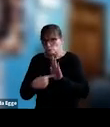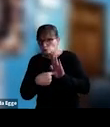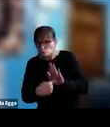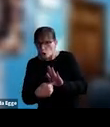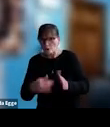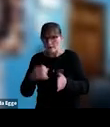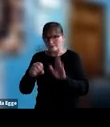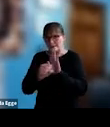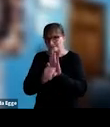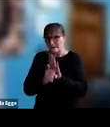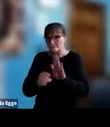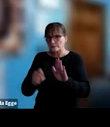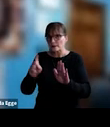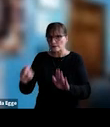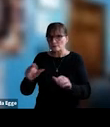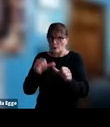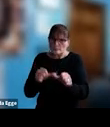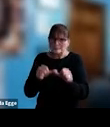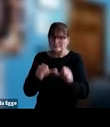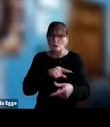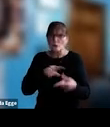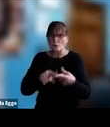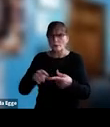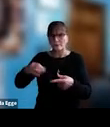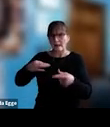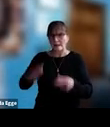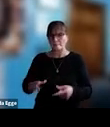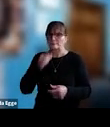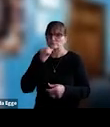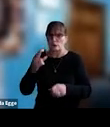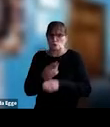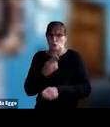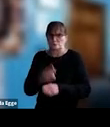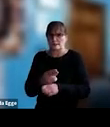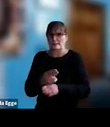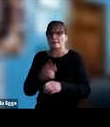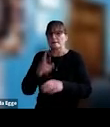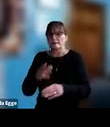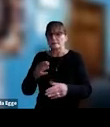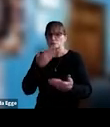persisten claramente cuando el solicitante no consume, es una gran prueba para incluir